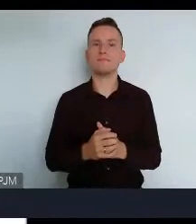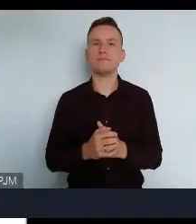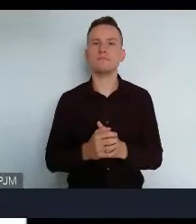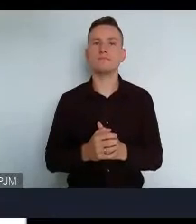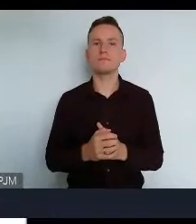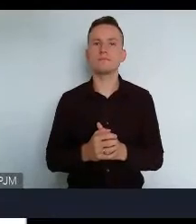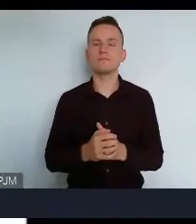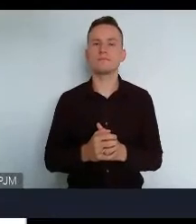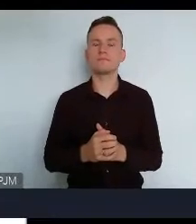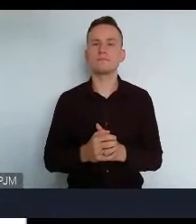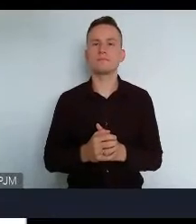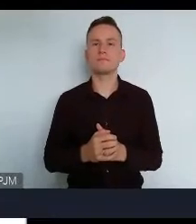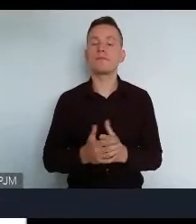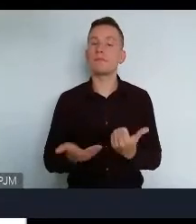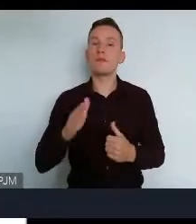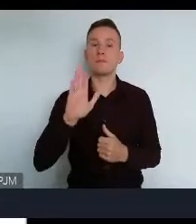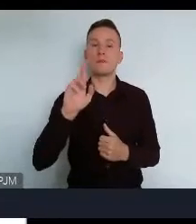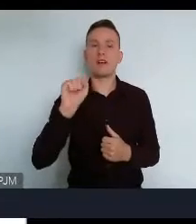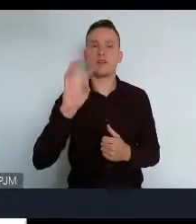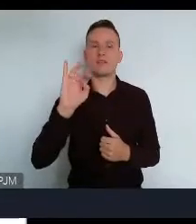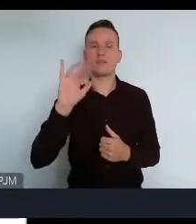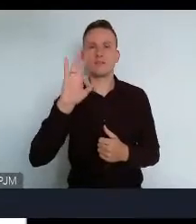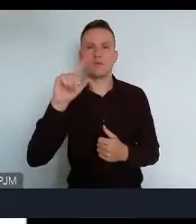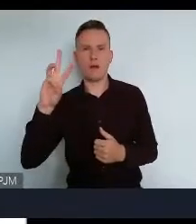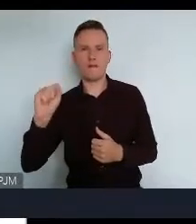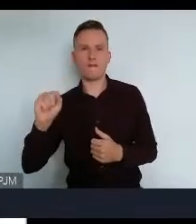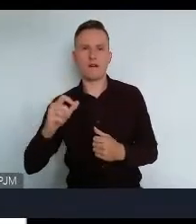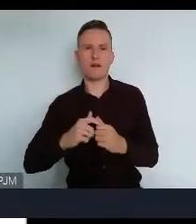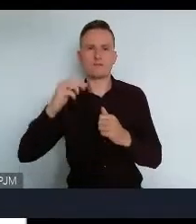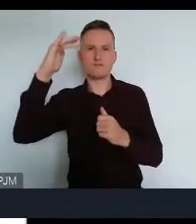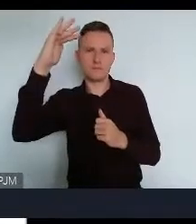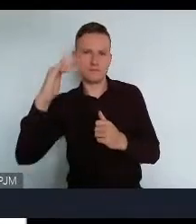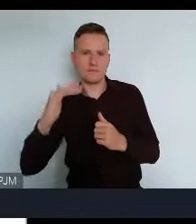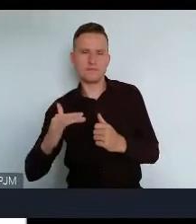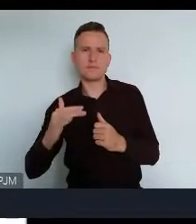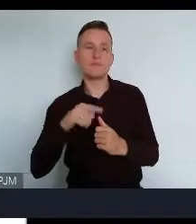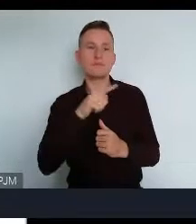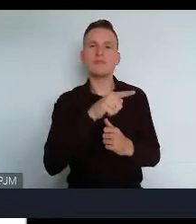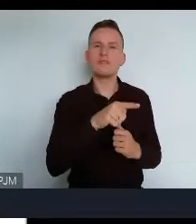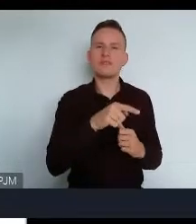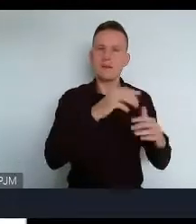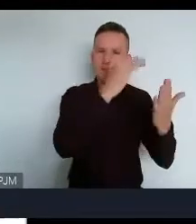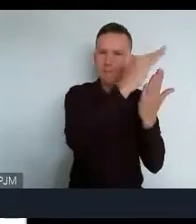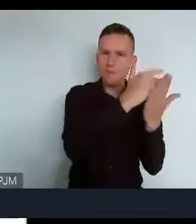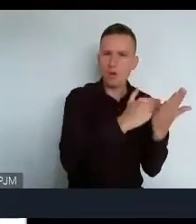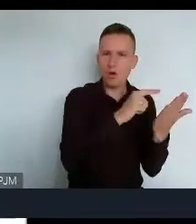Tak więc bratysławski ranking priorytetów celów za pomocą narzędzia Rama Odniesienia dla Zrównoważonych Miast